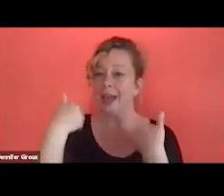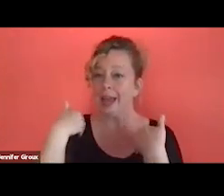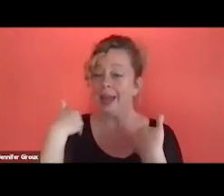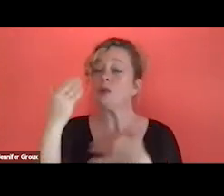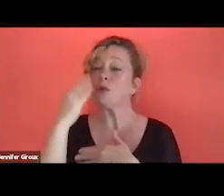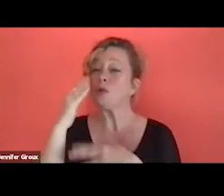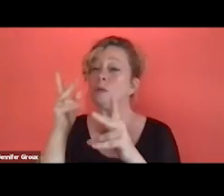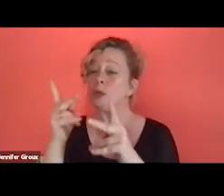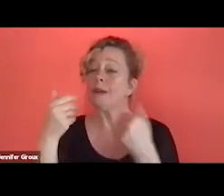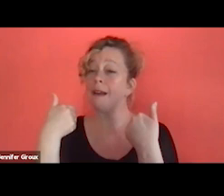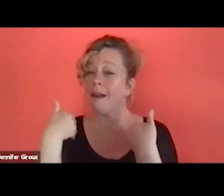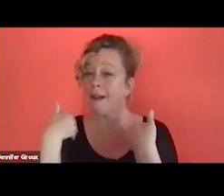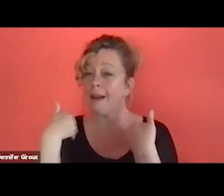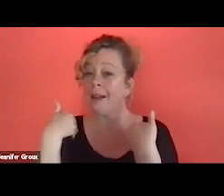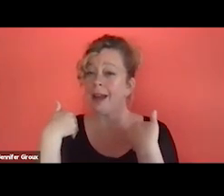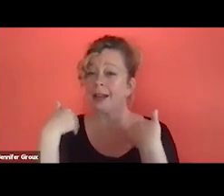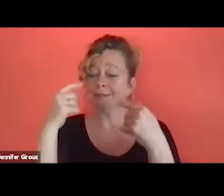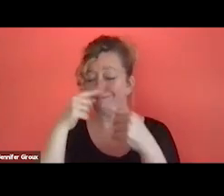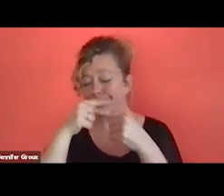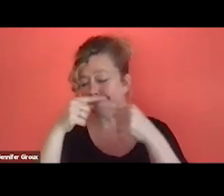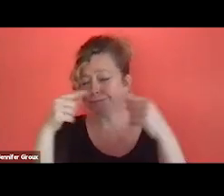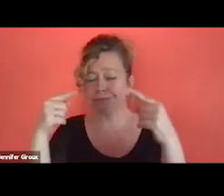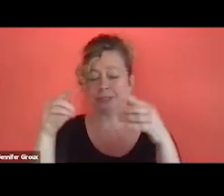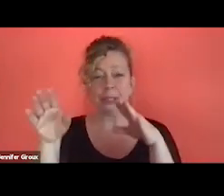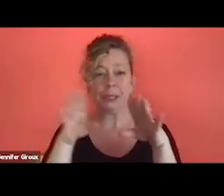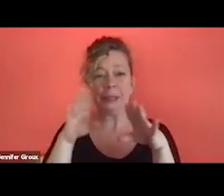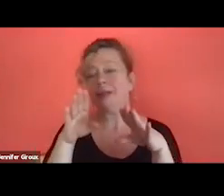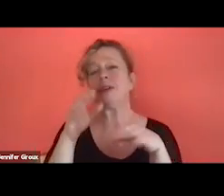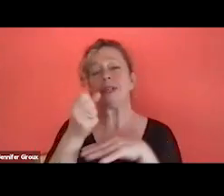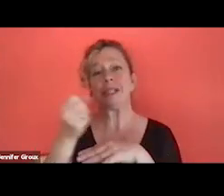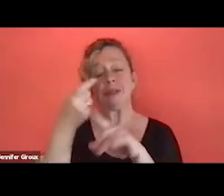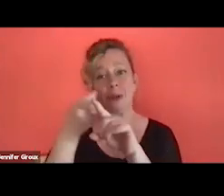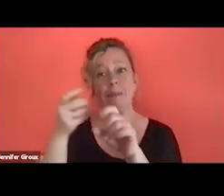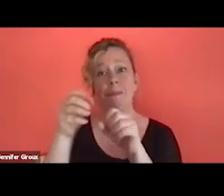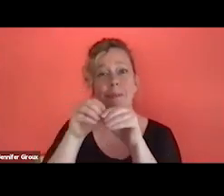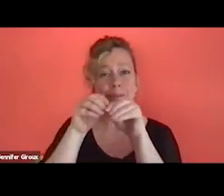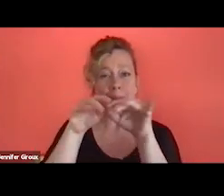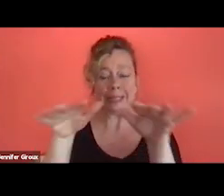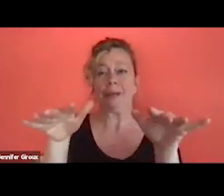que ha tenido síntomas adversos de salud conductual debido a la pandemia. Y creo que esa es una estadística realmente importante